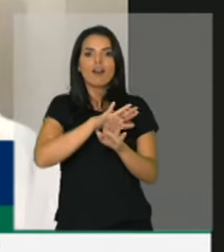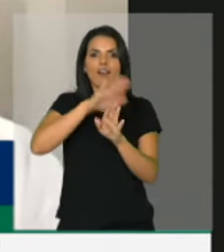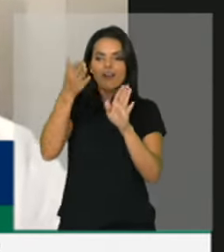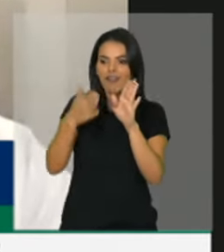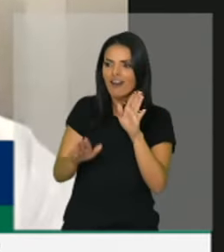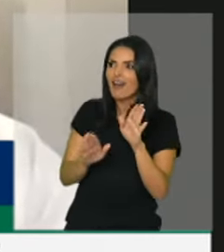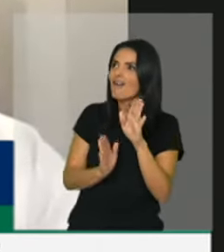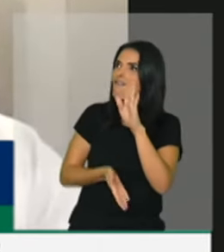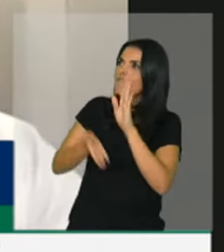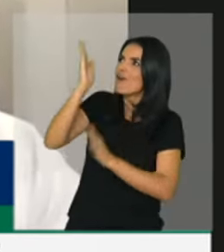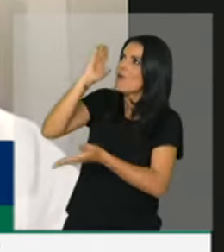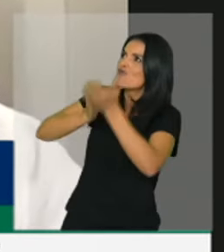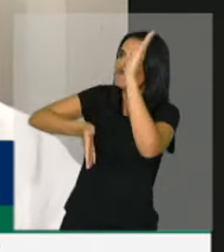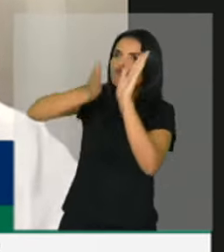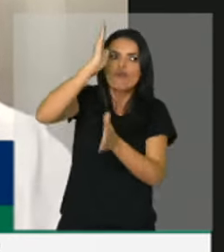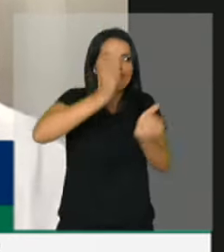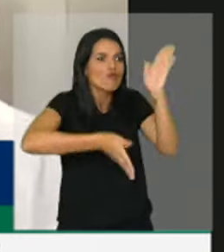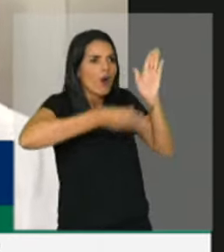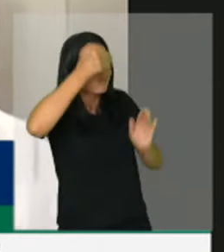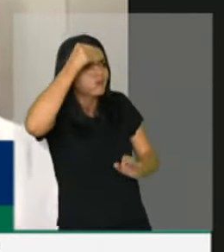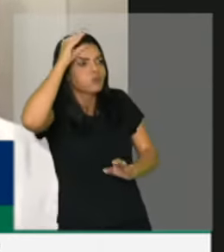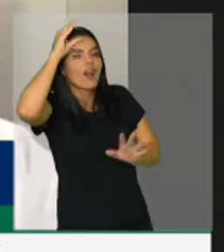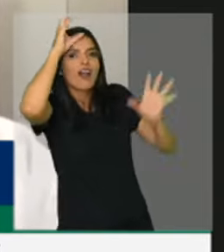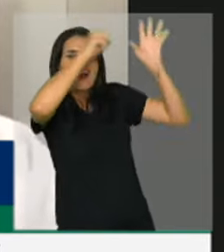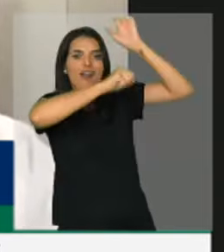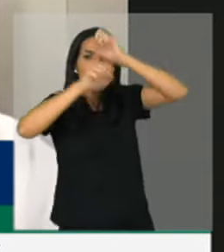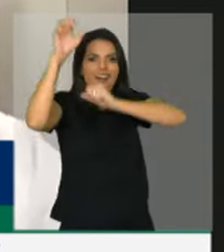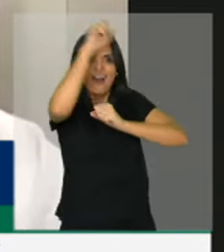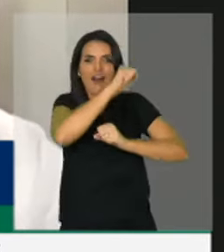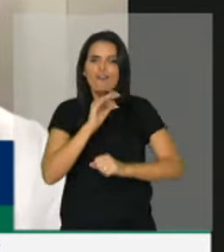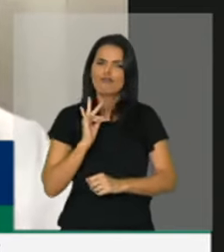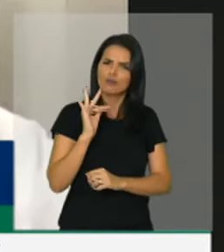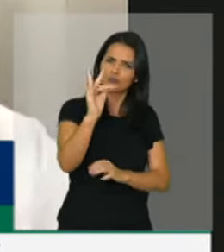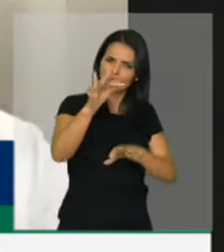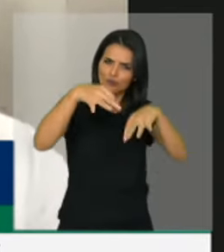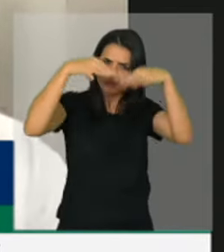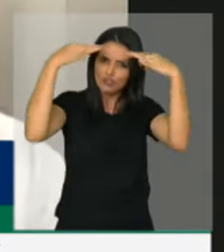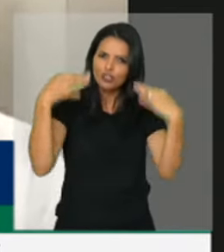CONHECIMENTO E POR UM FUTURO DIGNO, BASTOU SENHOR PRESIDENTE PARA PERDERMOS O RUMO DIA A DIA SÃO ATACADOS